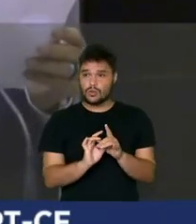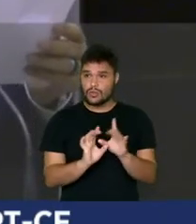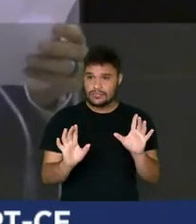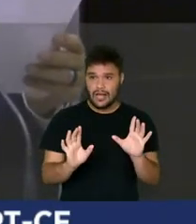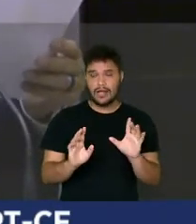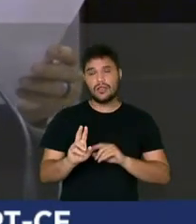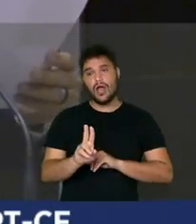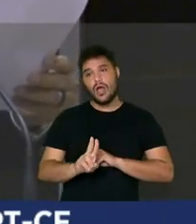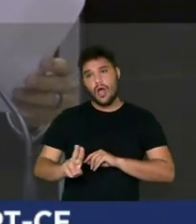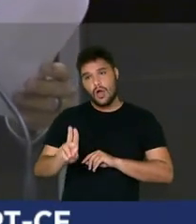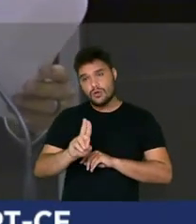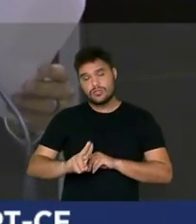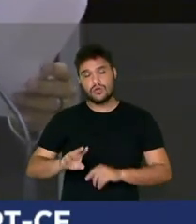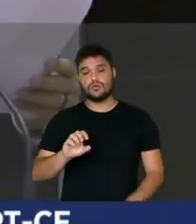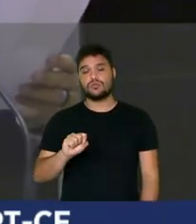PORTANTO, AUTORIZADA AINDA A UTILIZAÇÃO DE SUPERAVIT